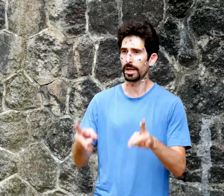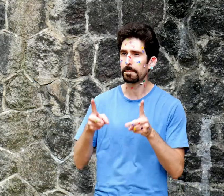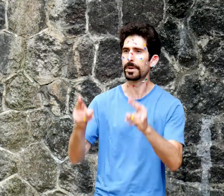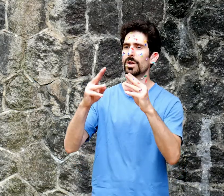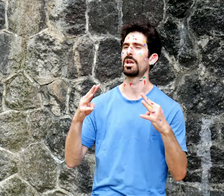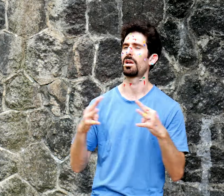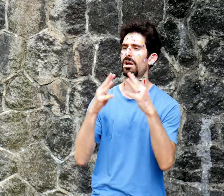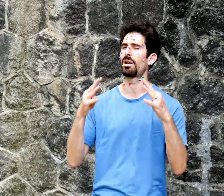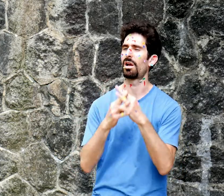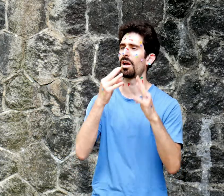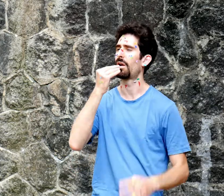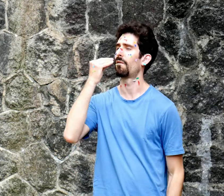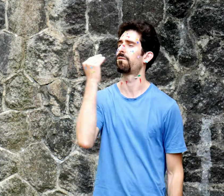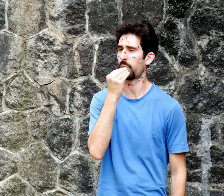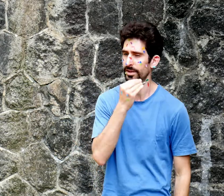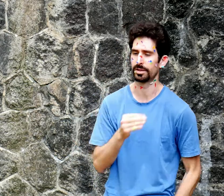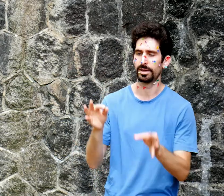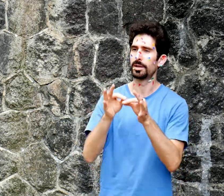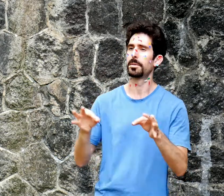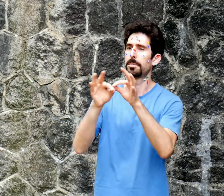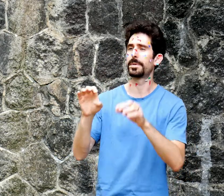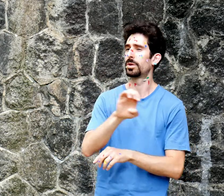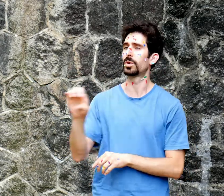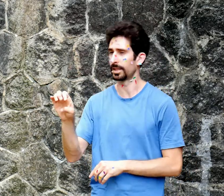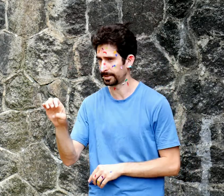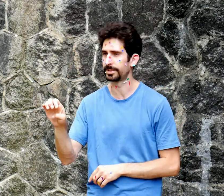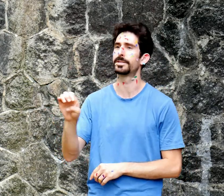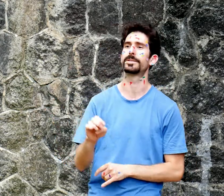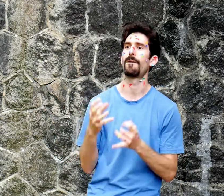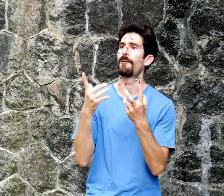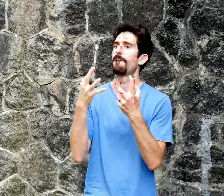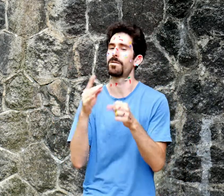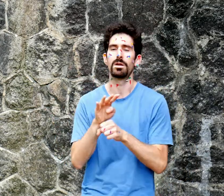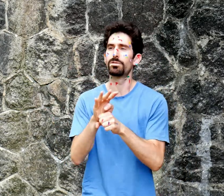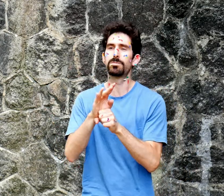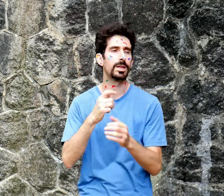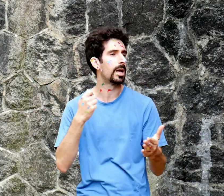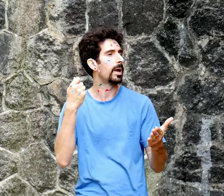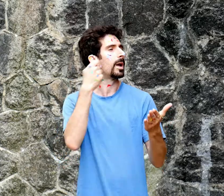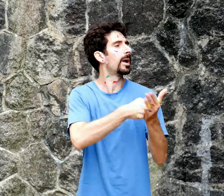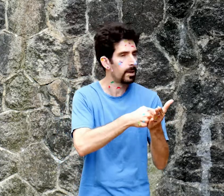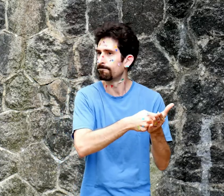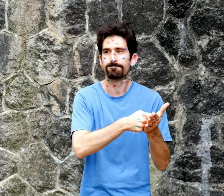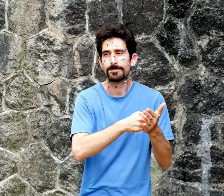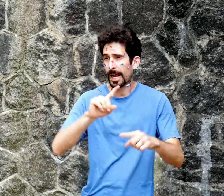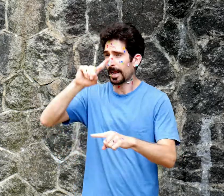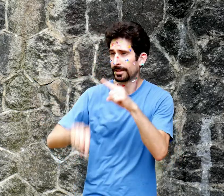Durant la guerre froide, dans les pays de l'Est, ils avaient envie d'acheter des antibiotiques.